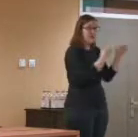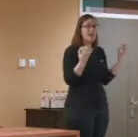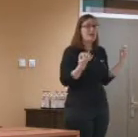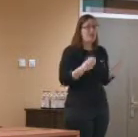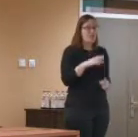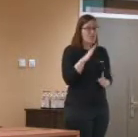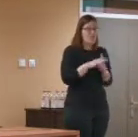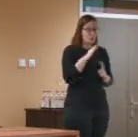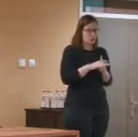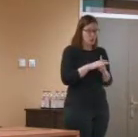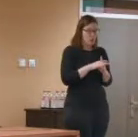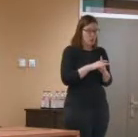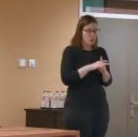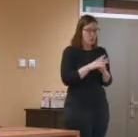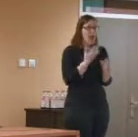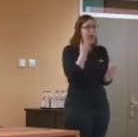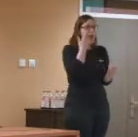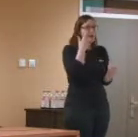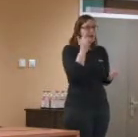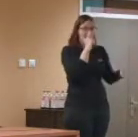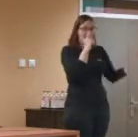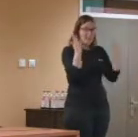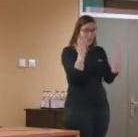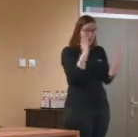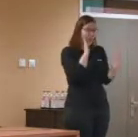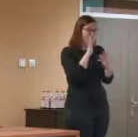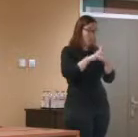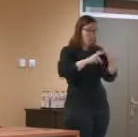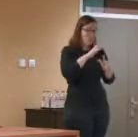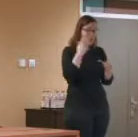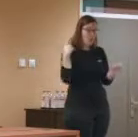de cuánto ha costado esta etapa de corrupción y malgasto.